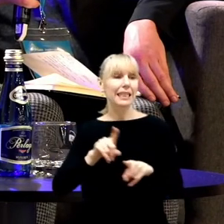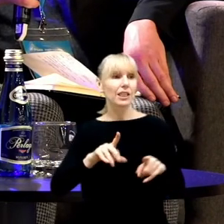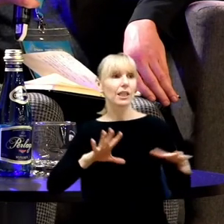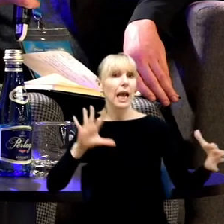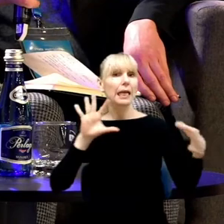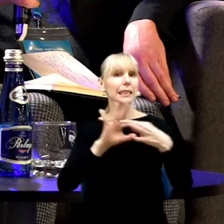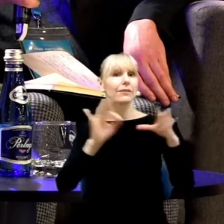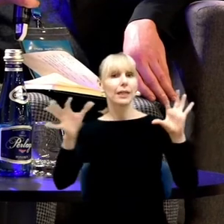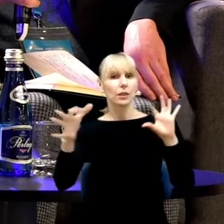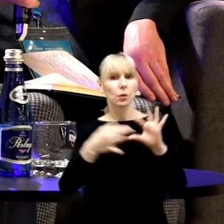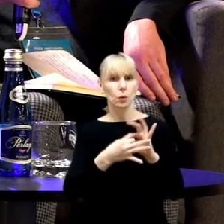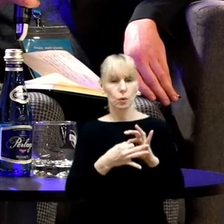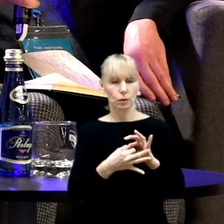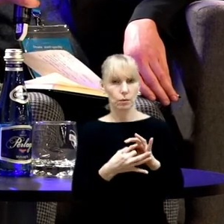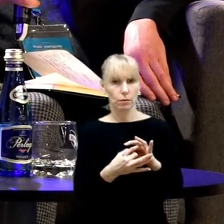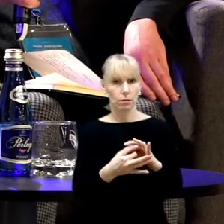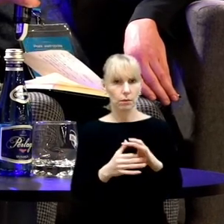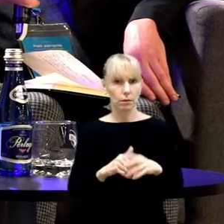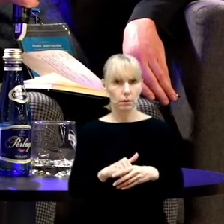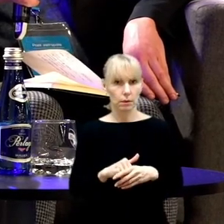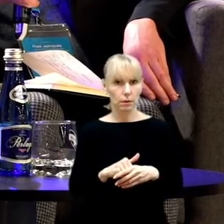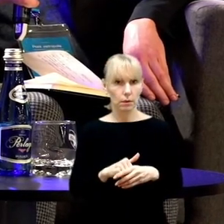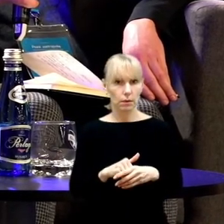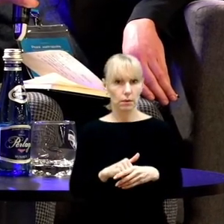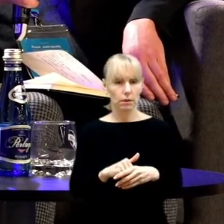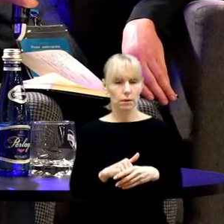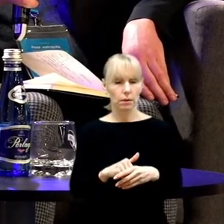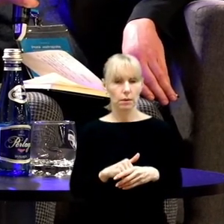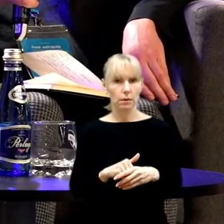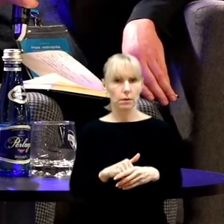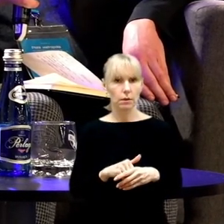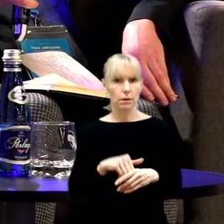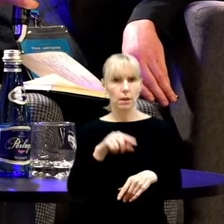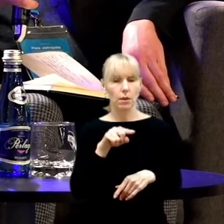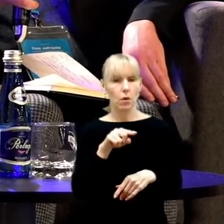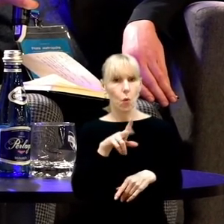Mówię o tym, że problemem jest utowarowienie mieszkań,